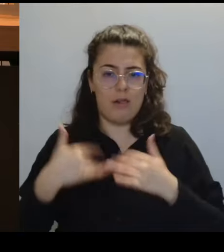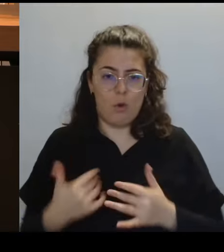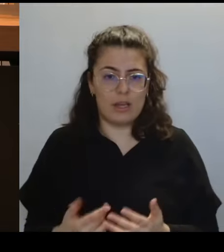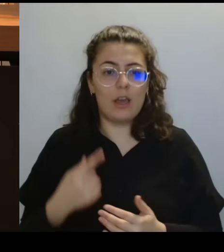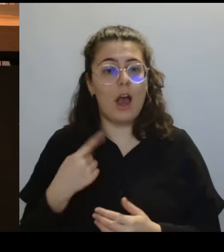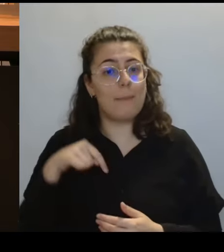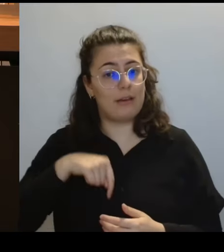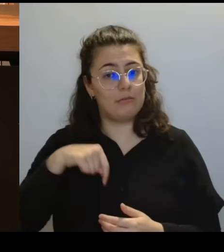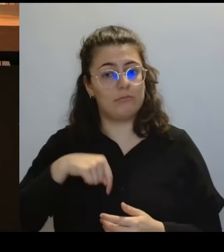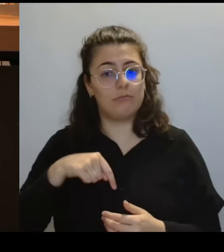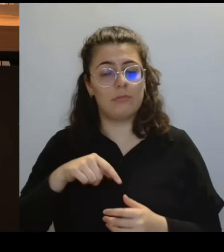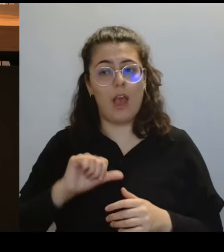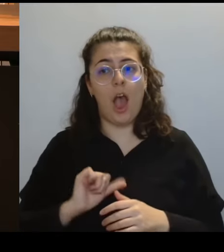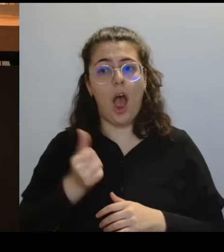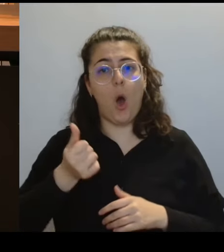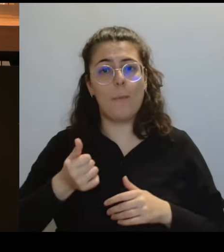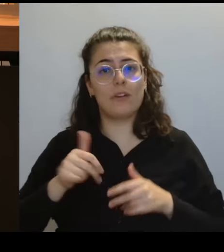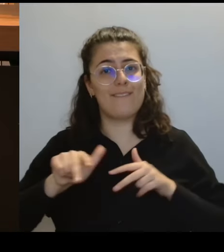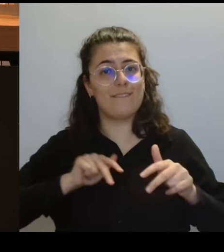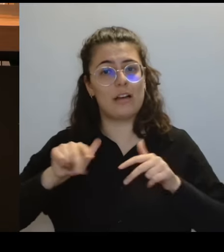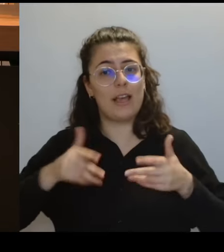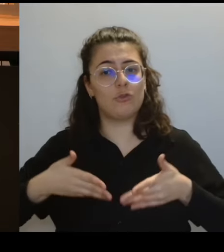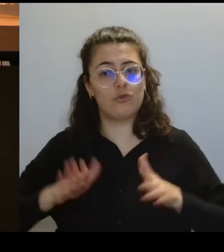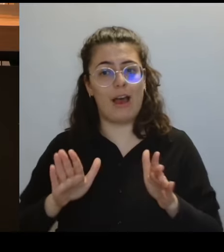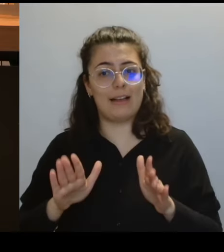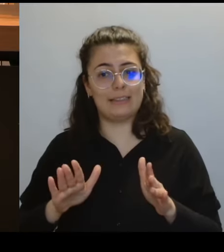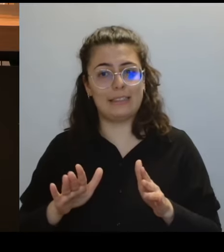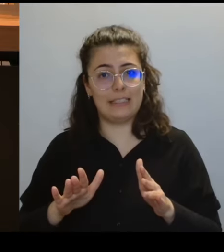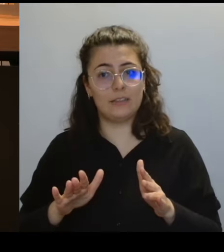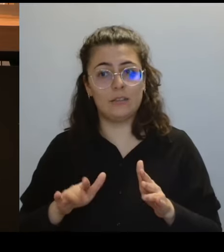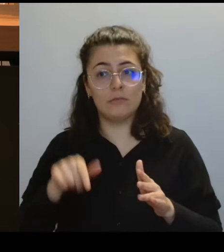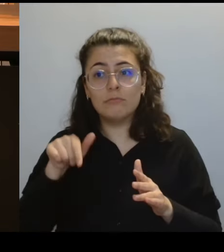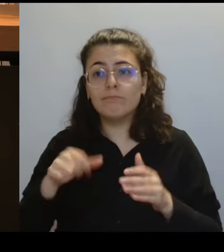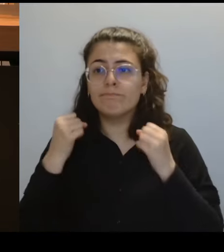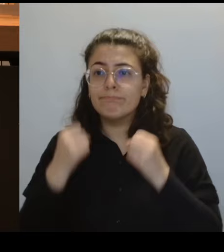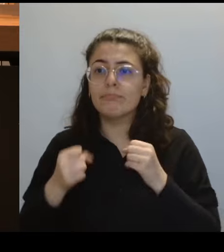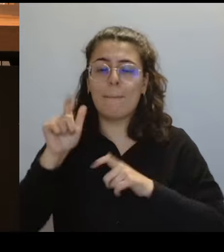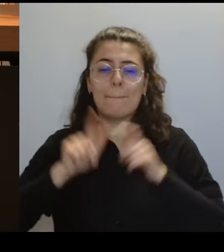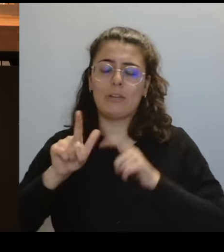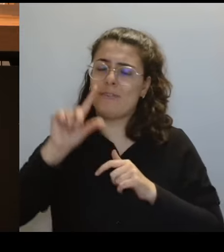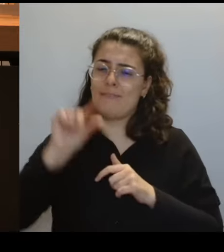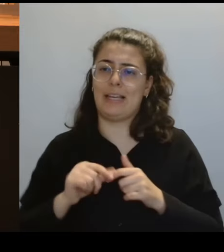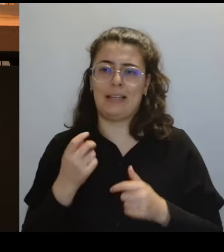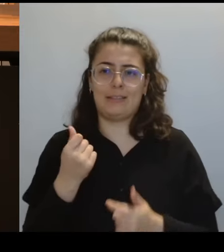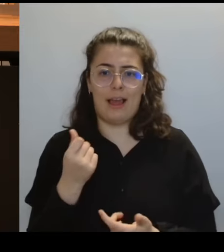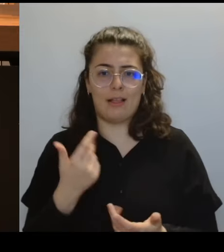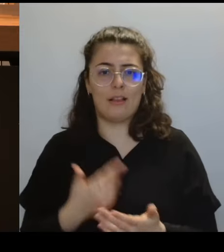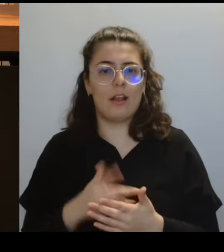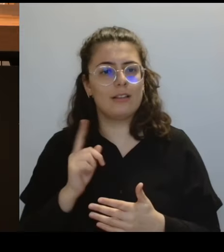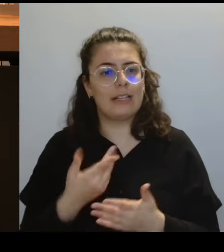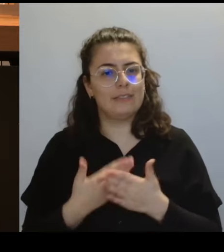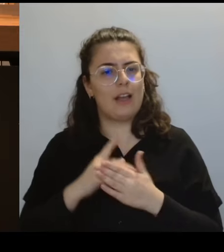Stadt die Menschen mit dem wenigsten Geld. Es ist also eine Frage der Umweltgerechtigkeit. Und da kann man auch mal einen